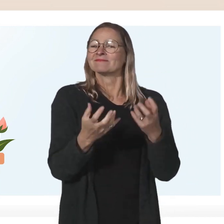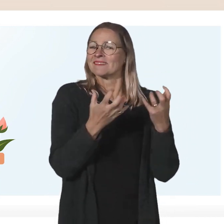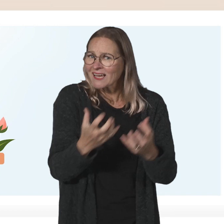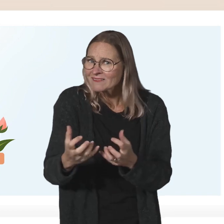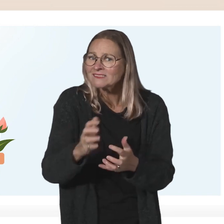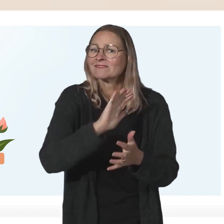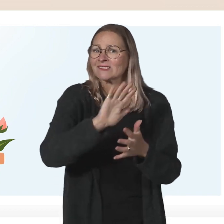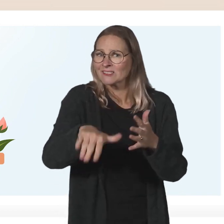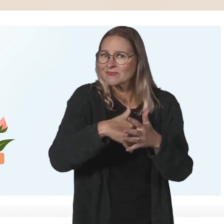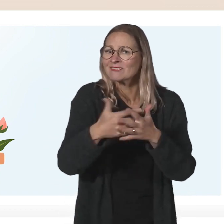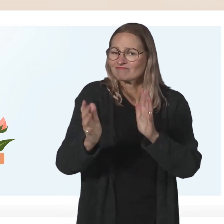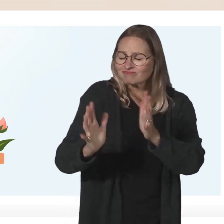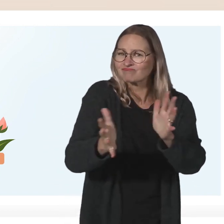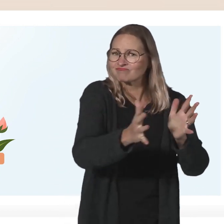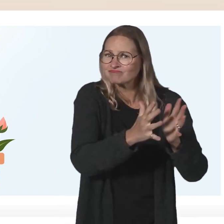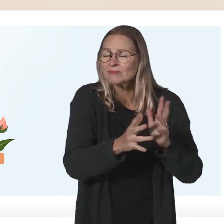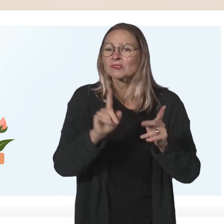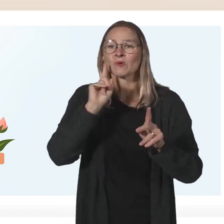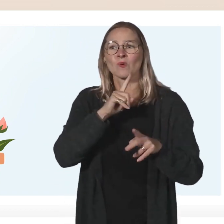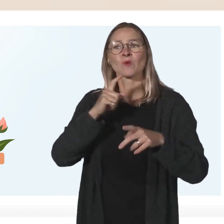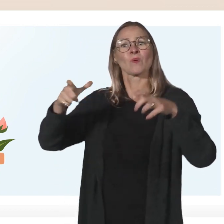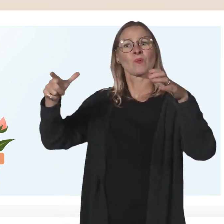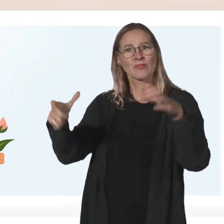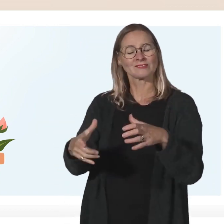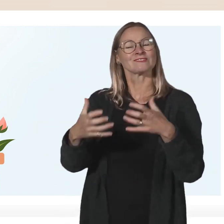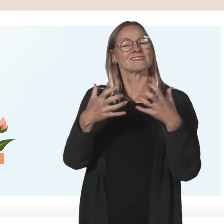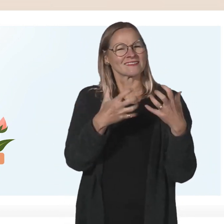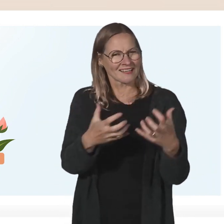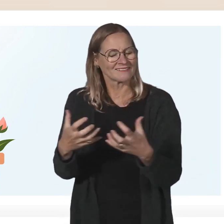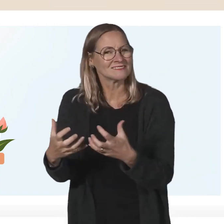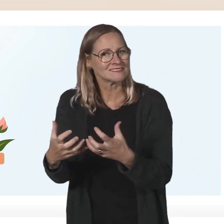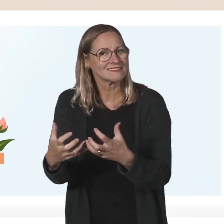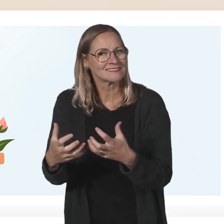tarvitsevat viittomakieltä ja kuurojen yhteisöä.